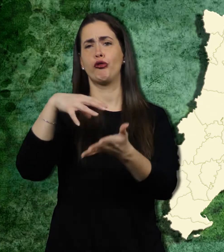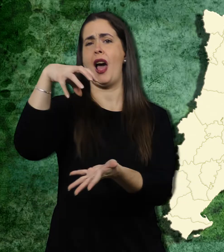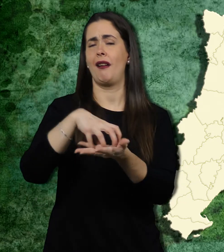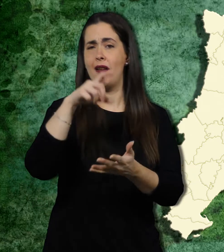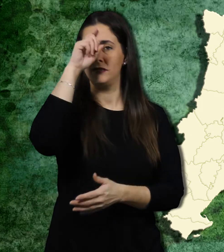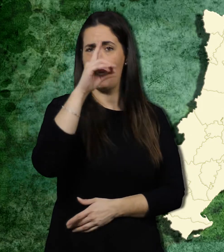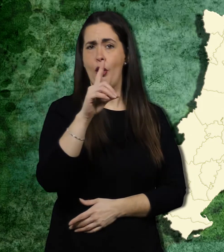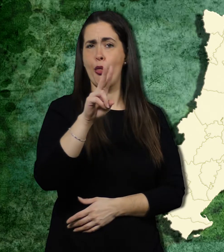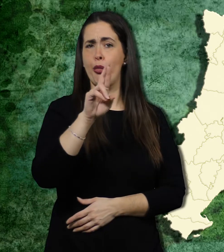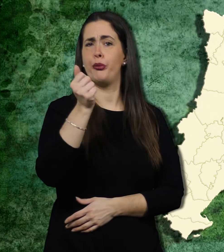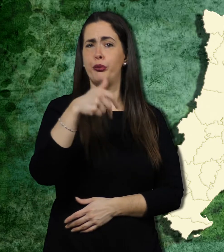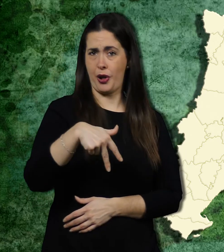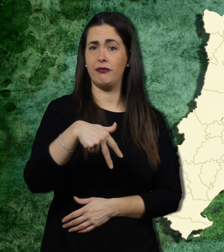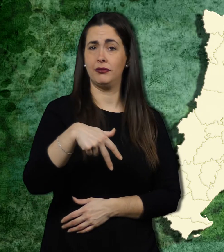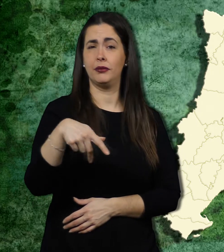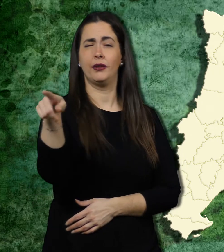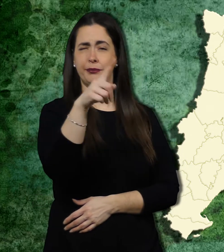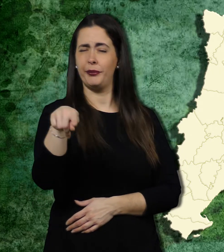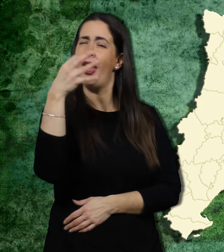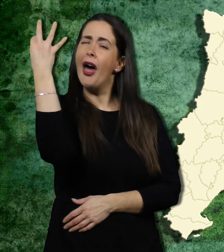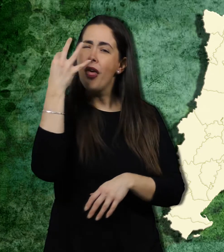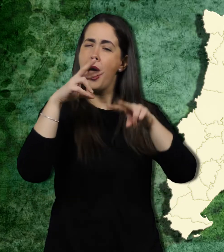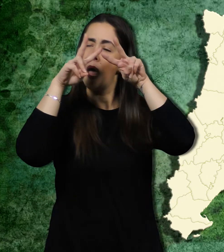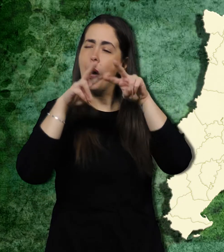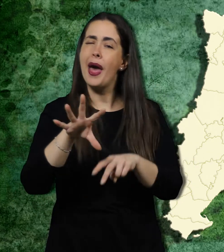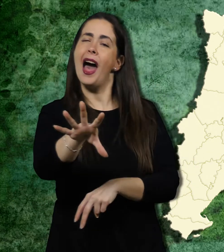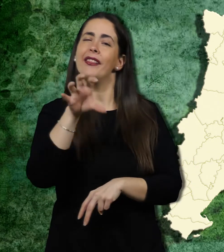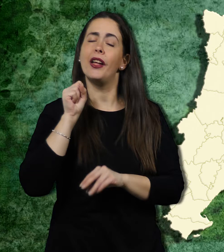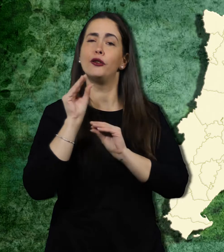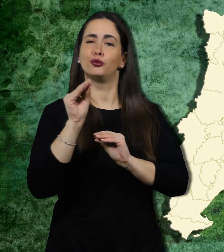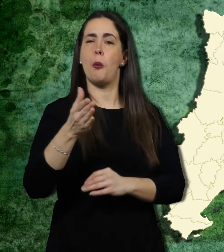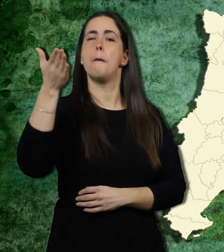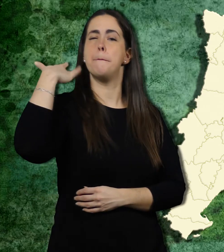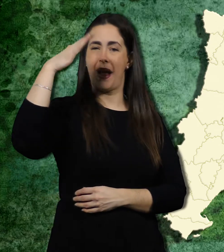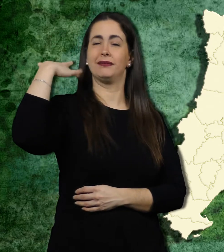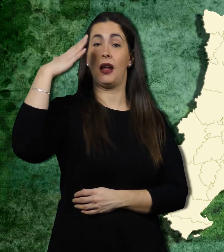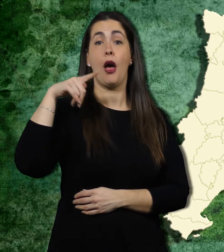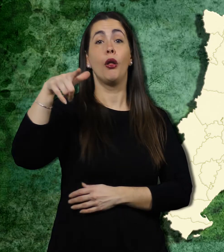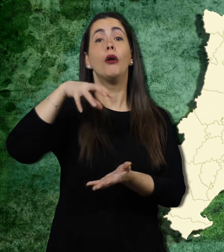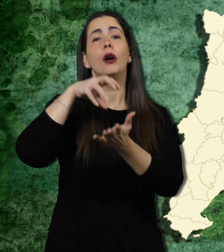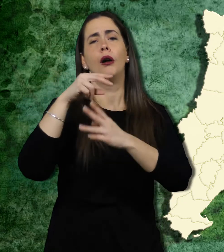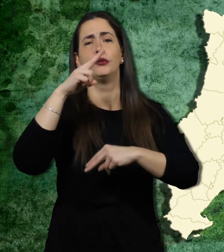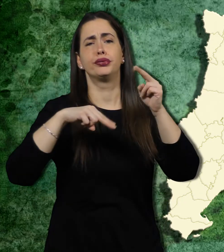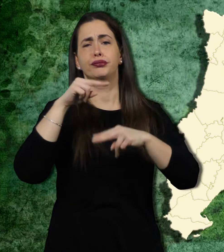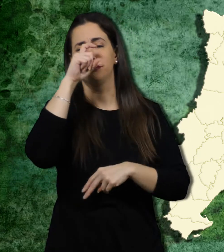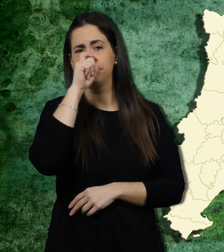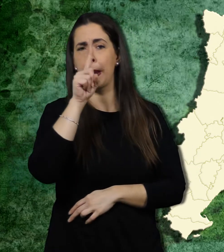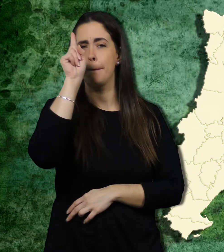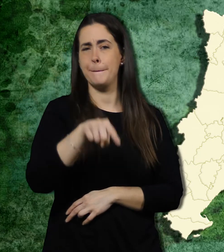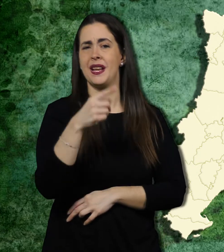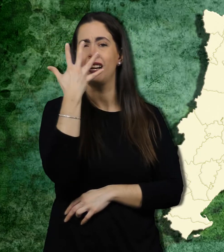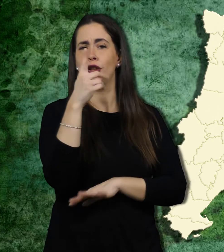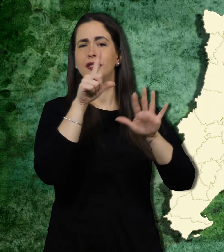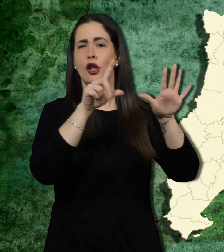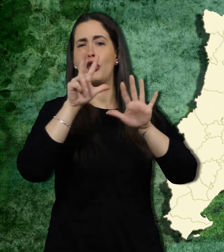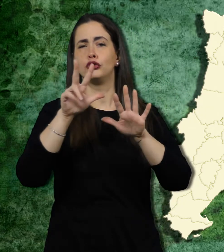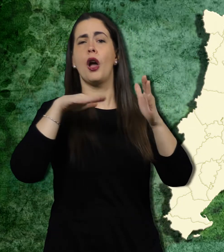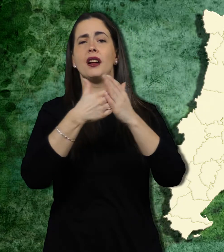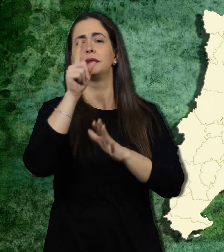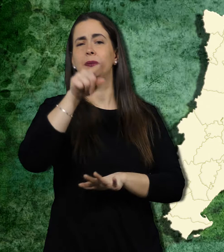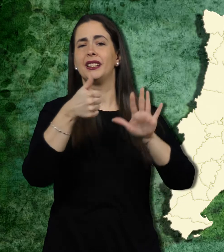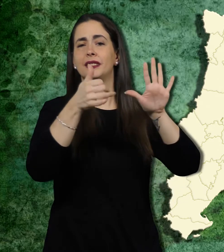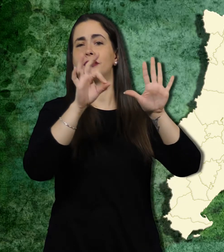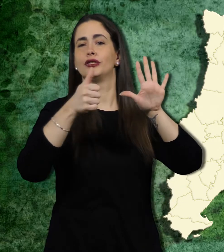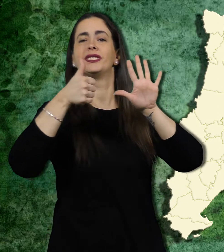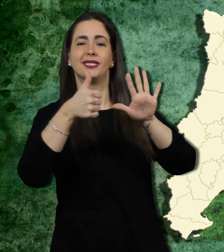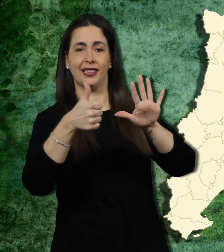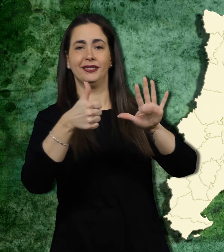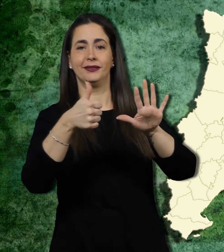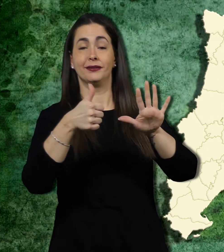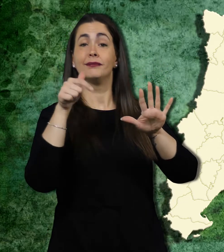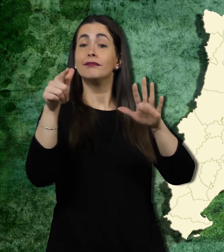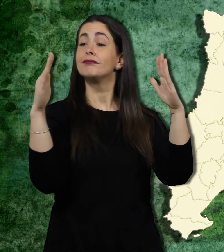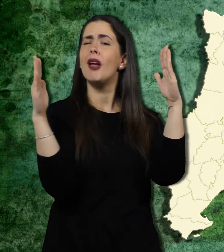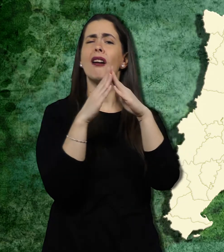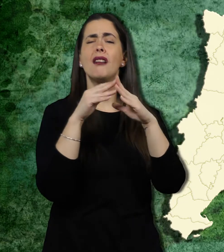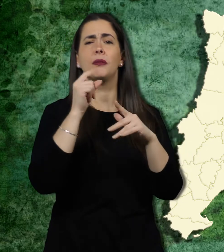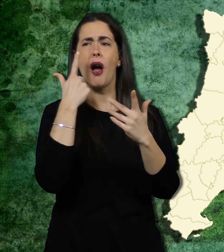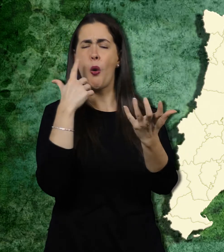Comprendre el seu passat pairal amb la casa Duran, construïda entre els anys 1578 i 1606,